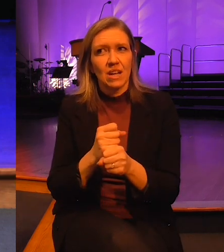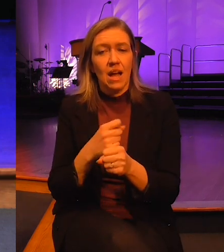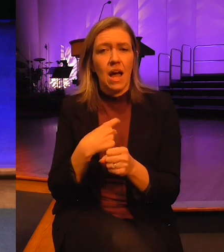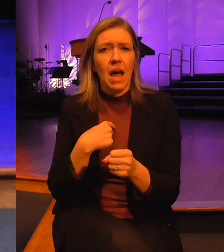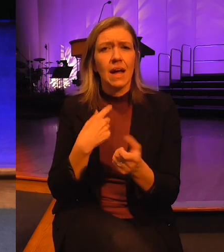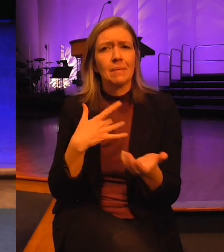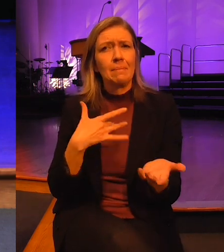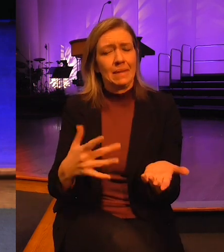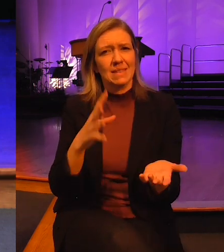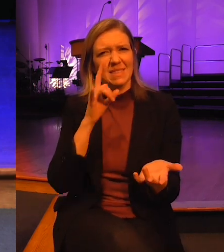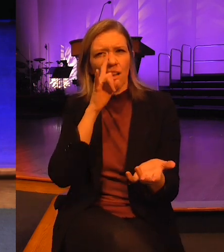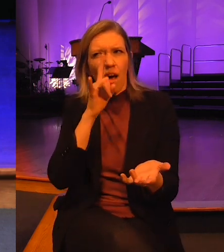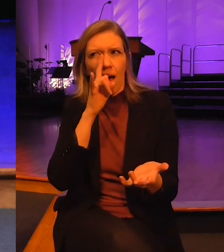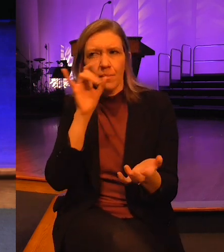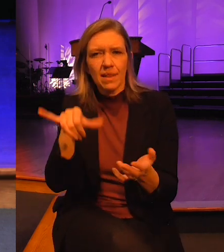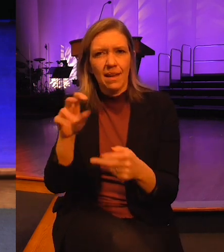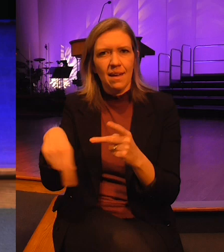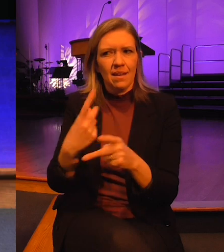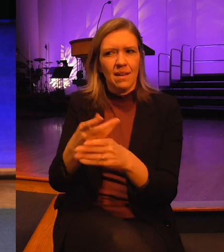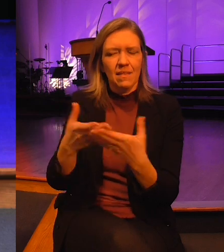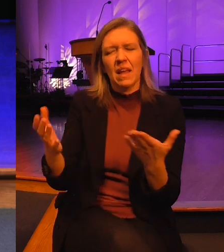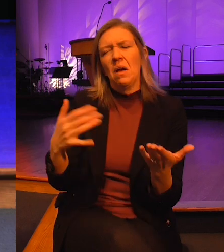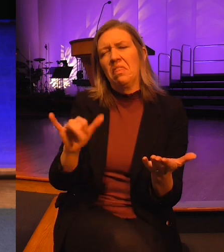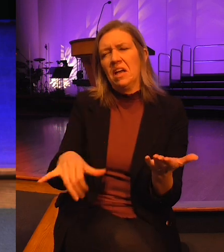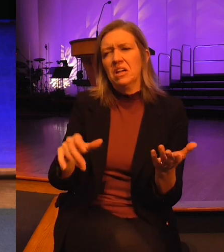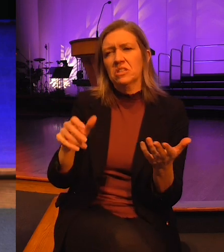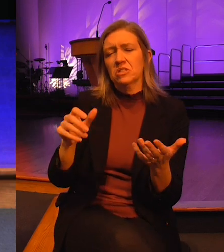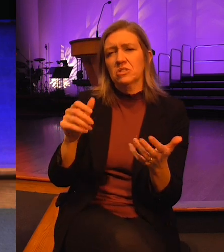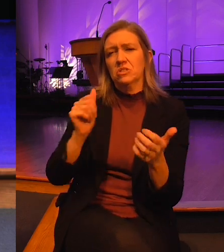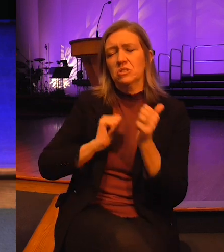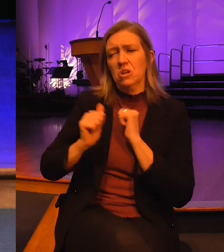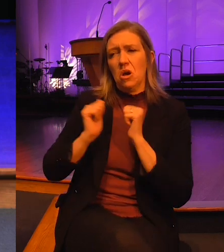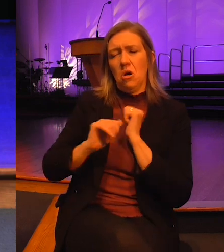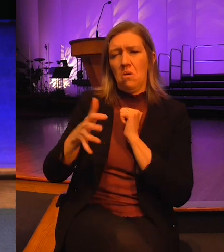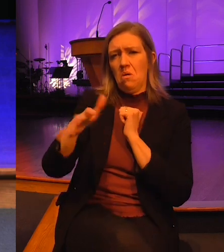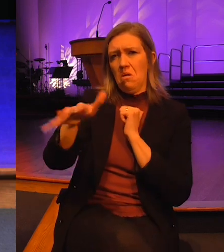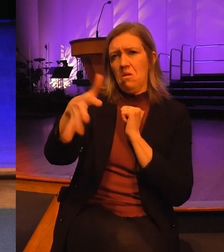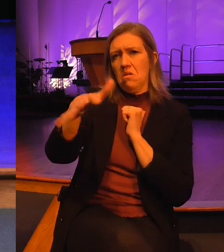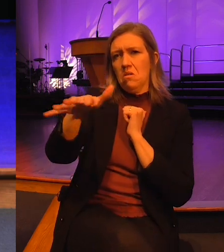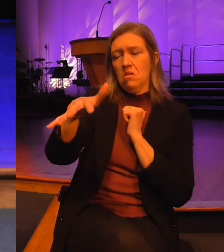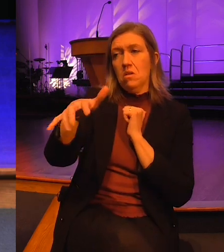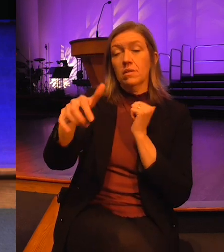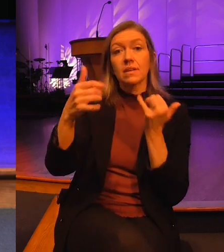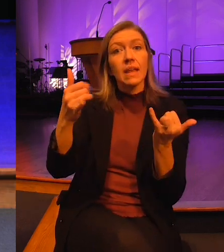a ver ese y no sé qué tan bien se ve". Incluso estoy dispuesto a ver buenos programas.